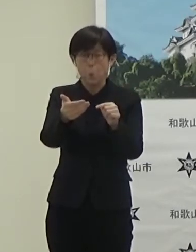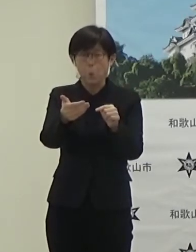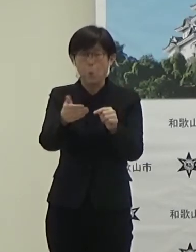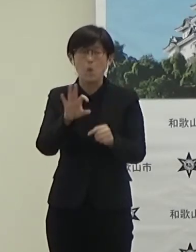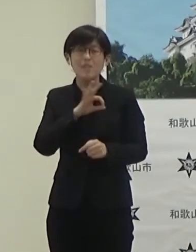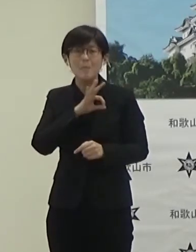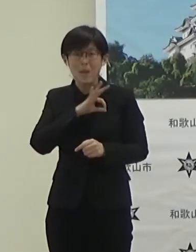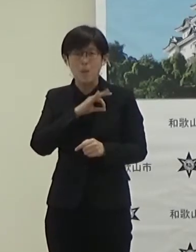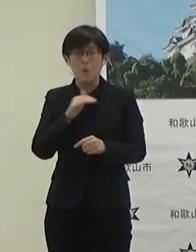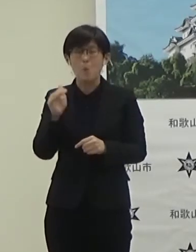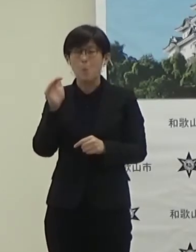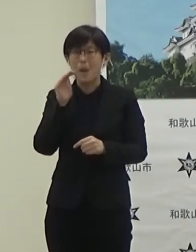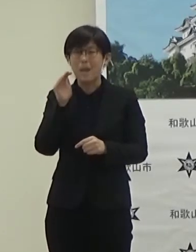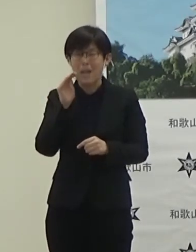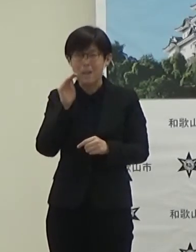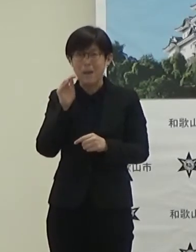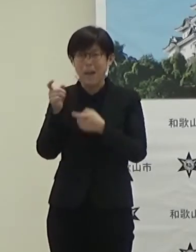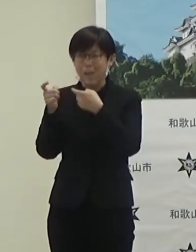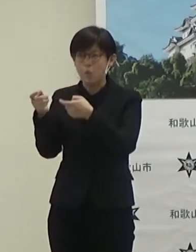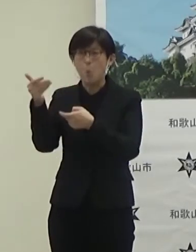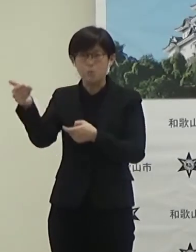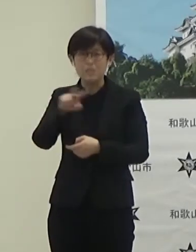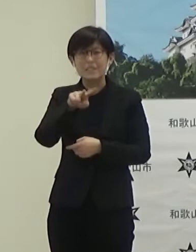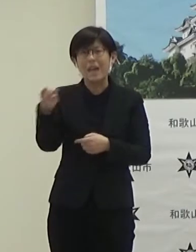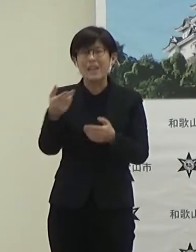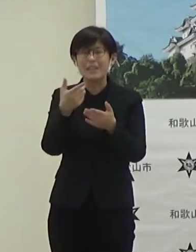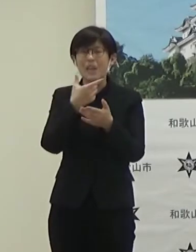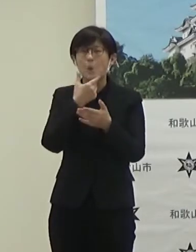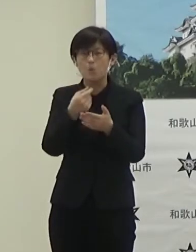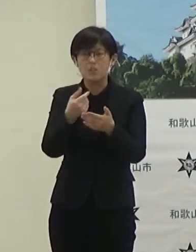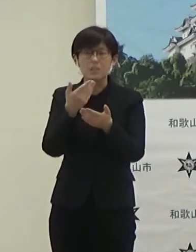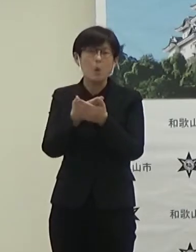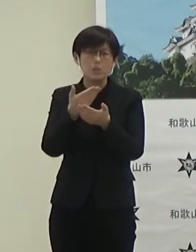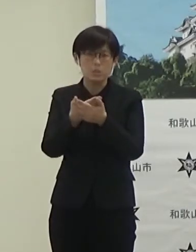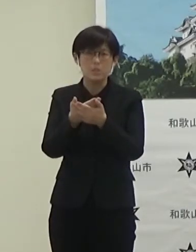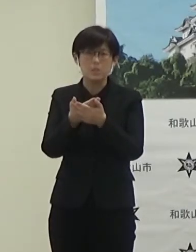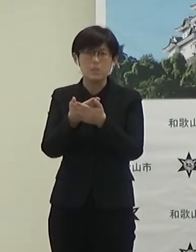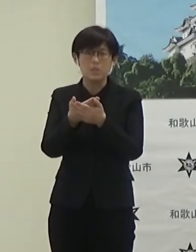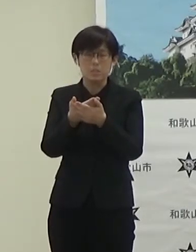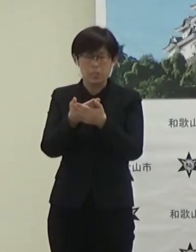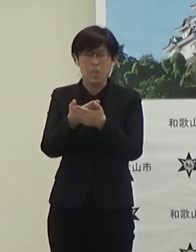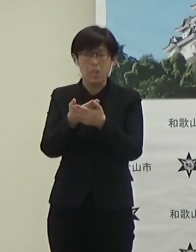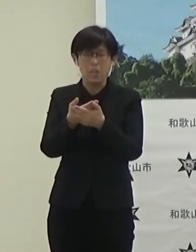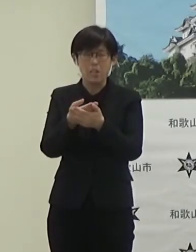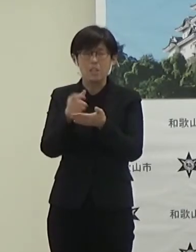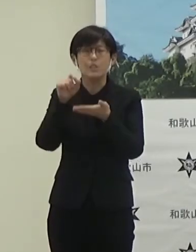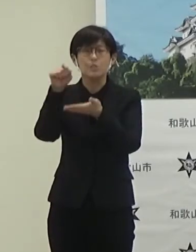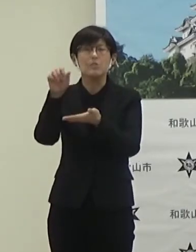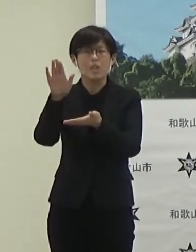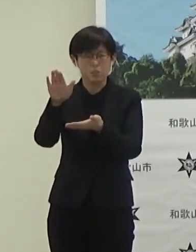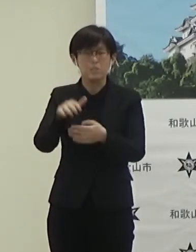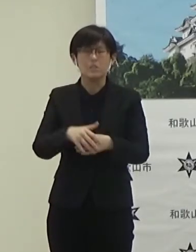いう要望をさせていただいてて、県の方もですねそちらの方向